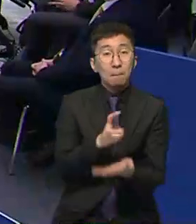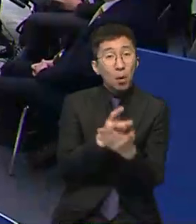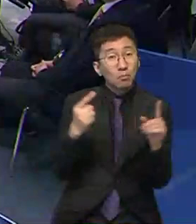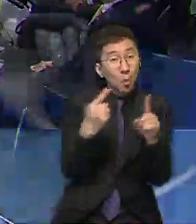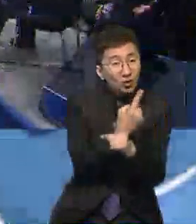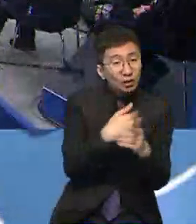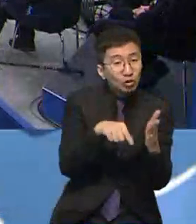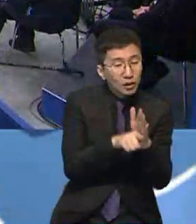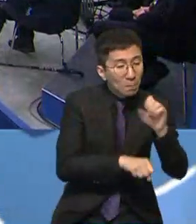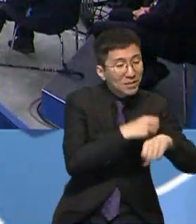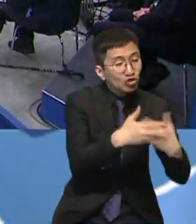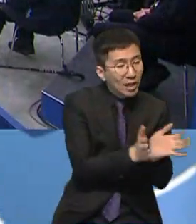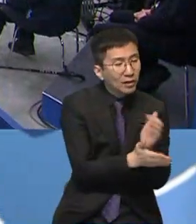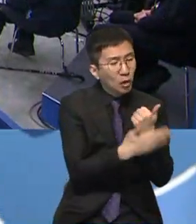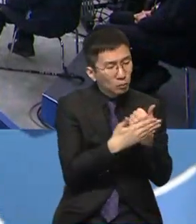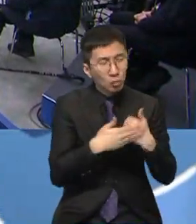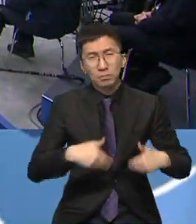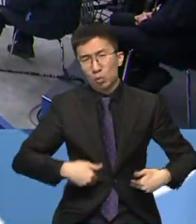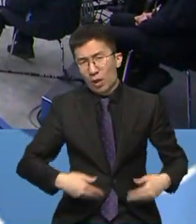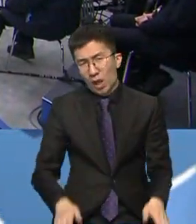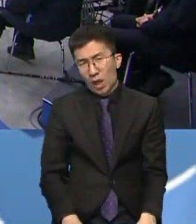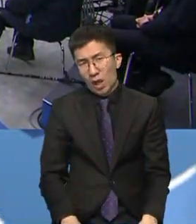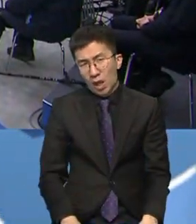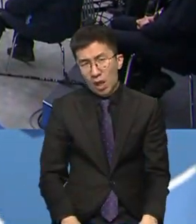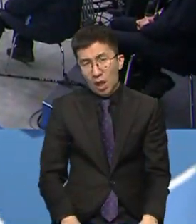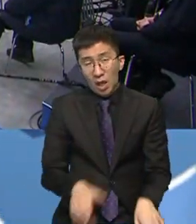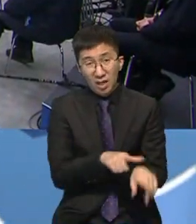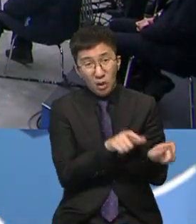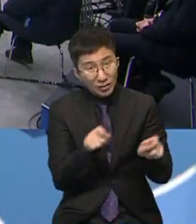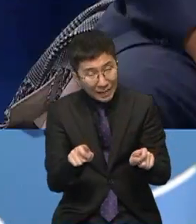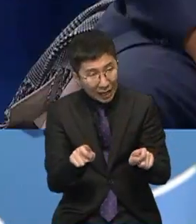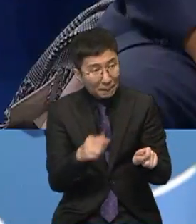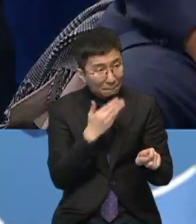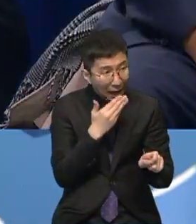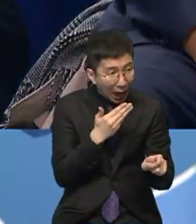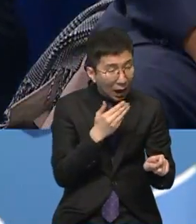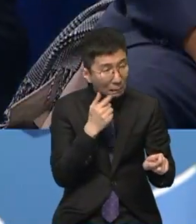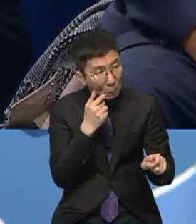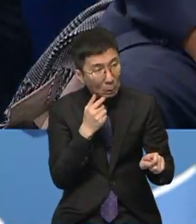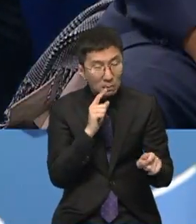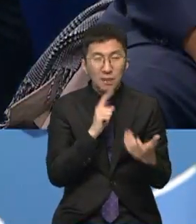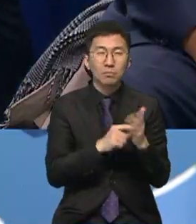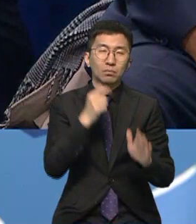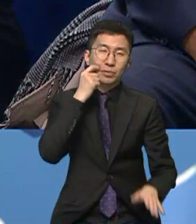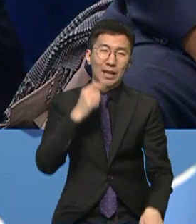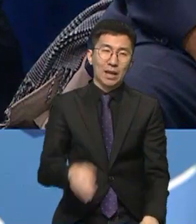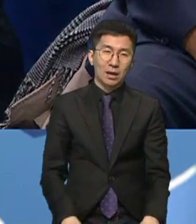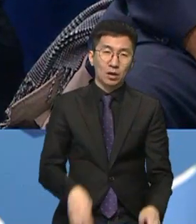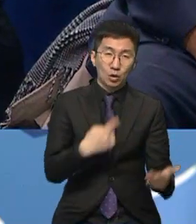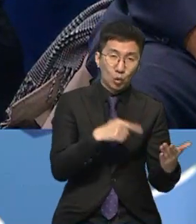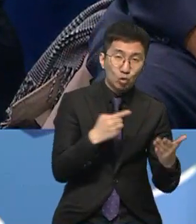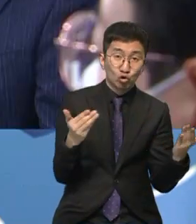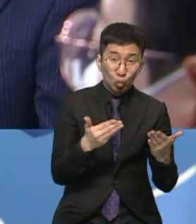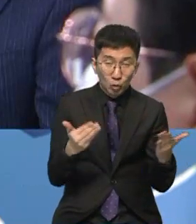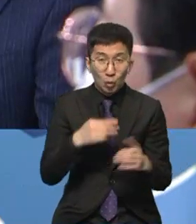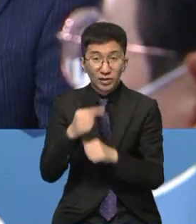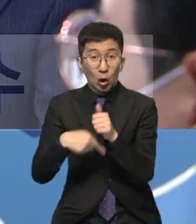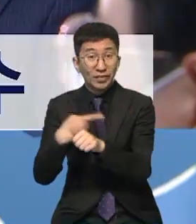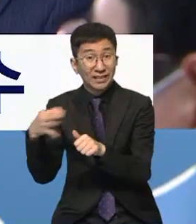법률 하나 고치는 것도 야당 협조를 얻어야 하기 때문에 연장한다, 못한다, 확답을 못준 겁니다. 교육, 노동, 연금 개혁은 대부분 입법이나